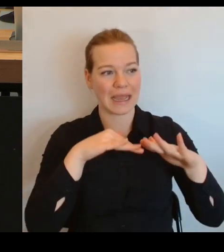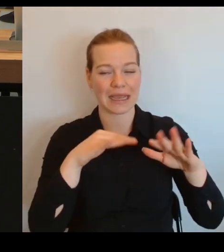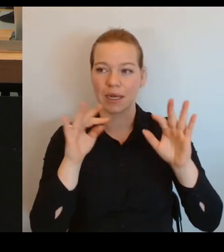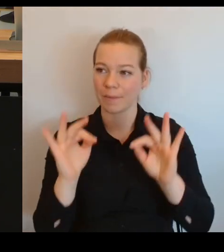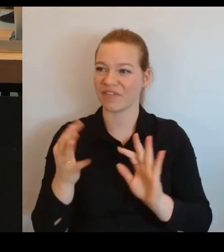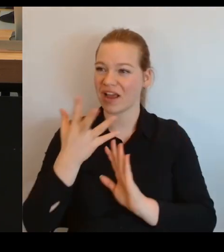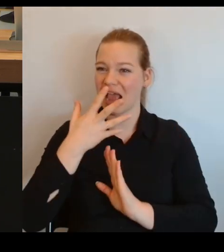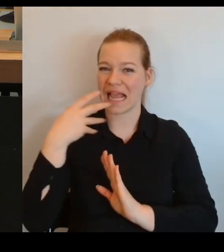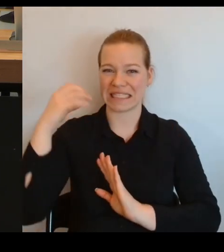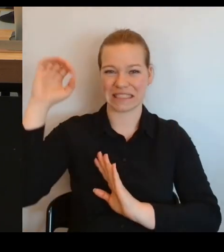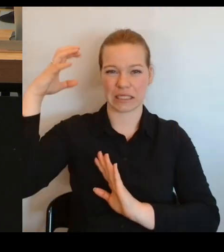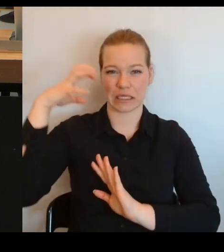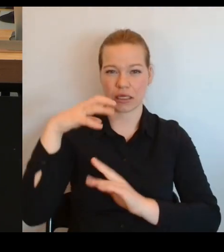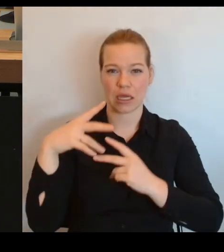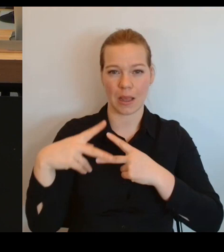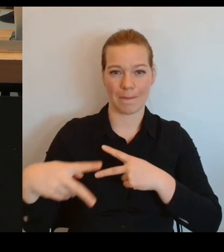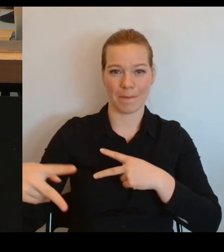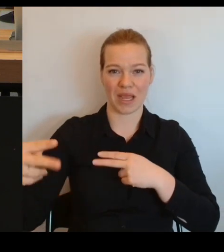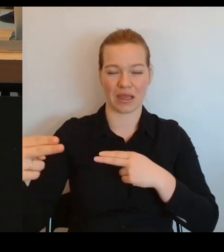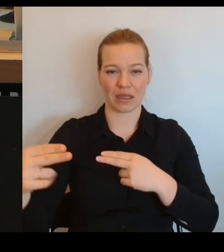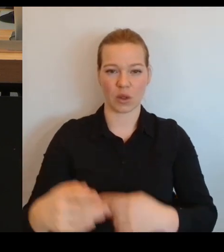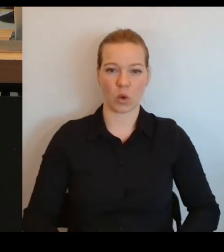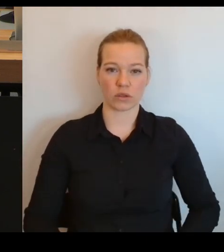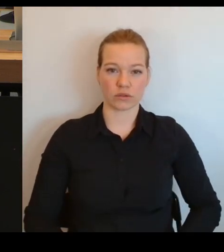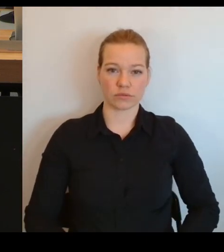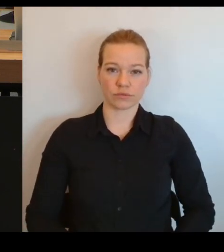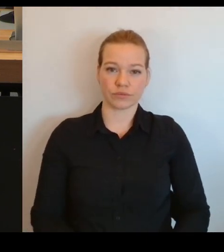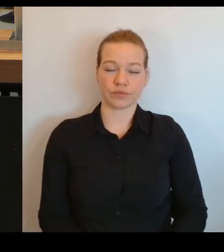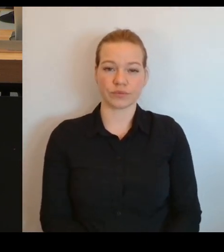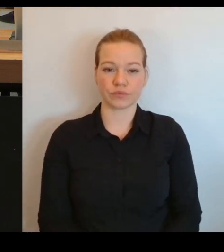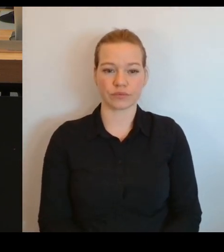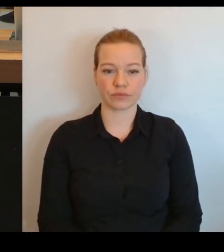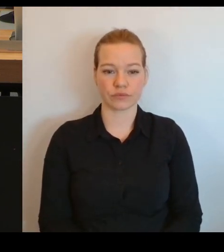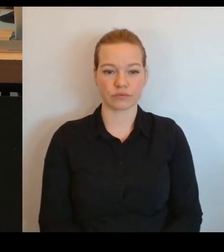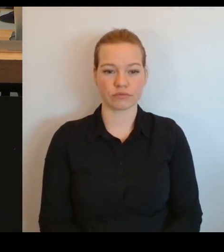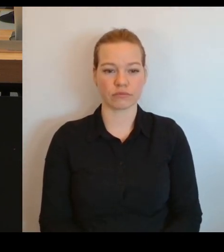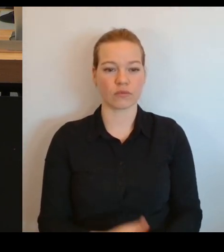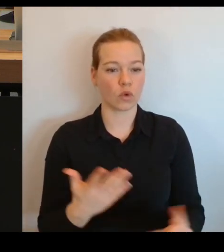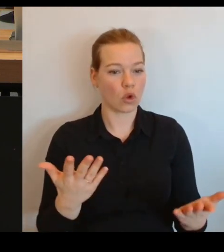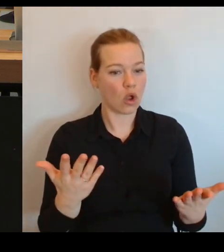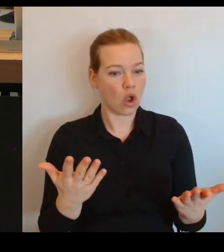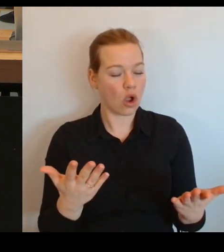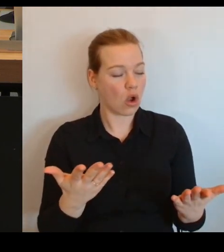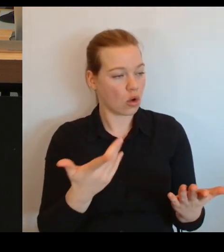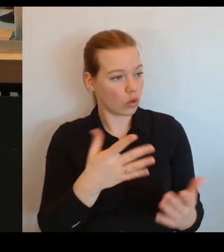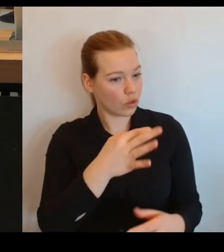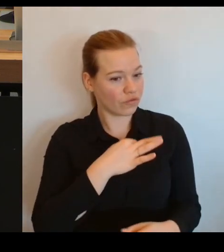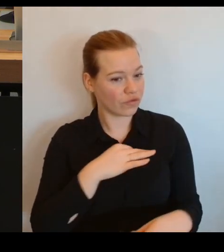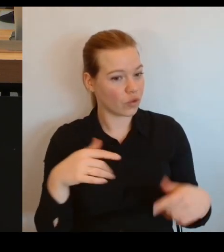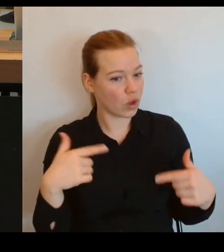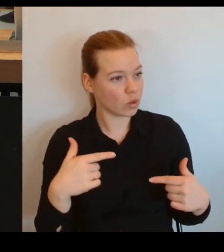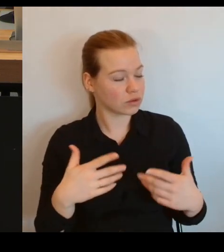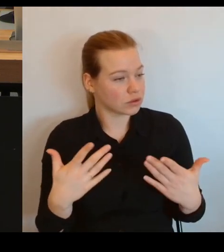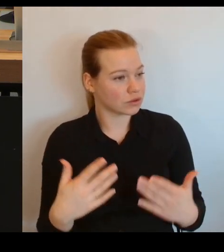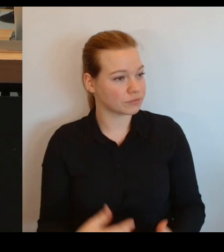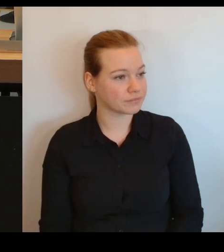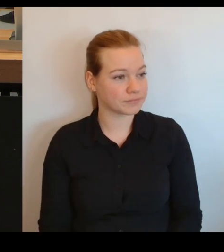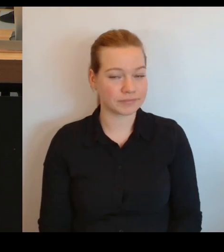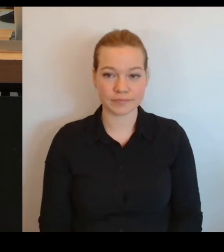ich finde es ja lustig. Übrigens wollte es auch nur mal gerade sagen Ich bin hier wirtschaftspolitischer Sprecher und der Ausschuss heißt übrigens auch für Betriebe. Da hat Herr Stroedter